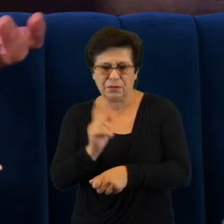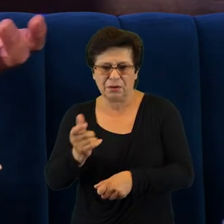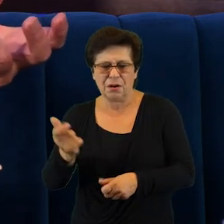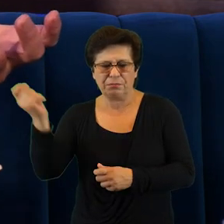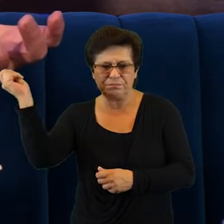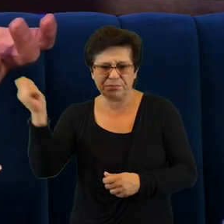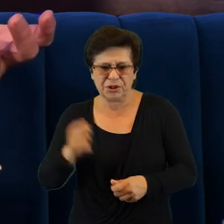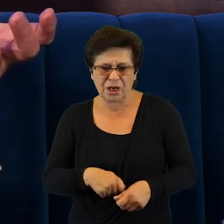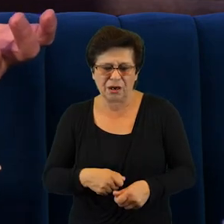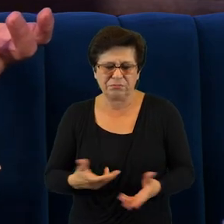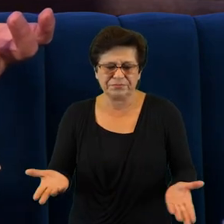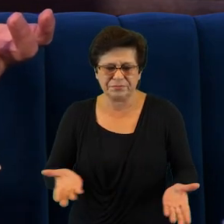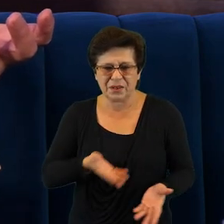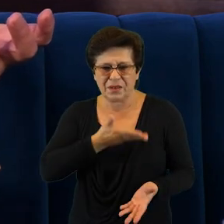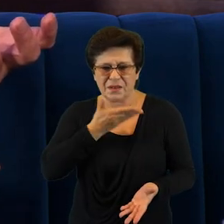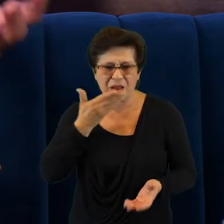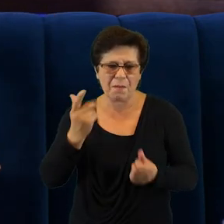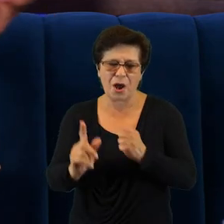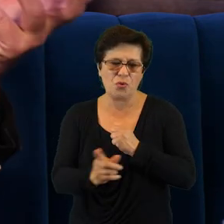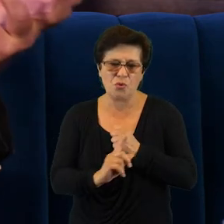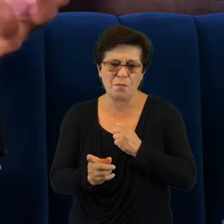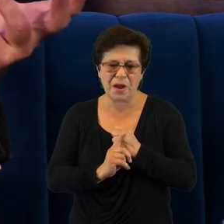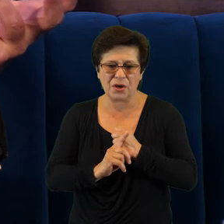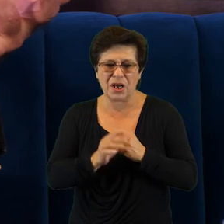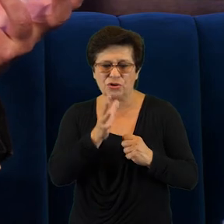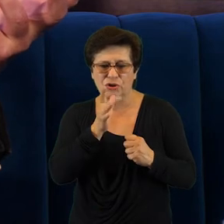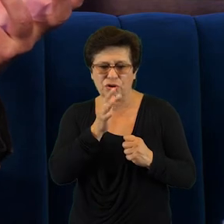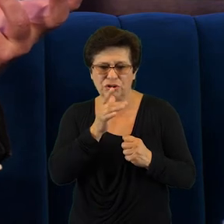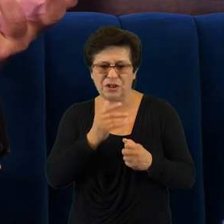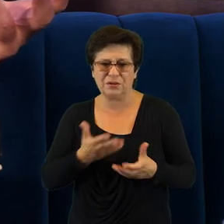i nigdy się nie ukazał numer hebrajski. A ukazała się "Zmowa eunuchów" Brandstaettera,